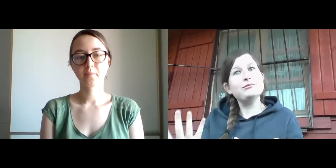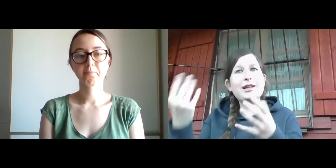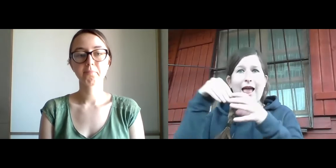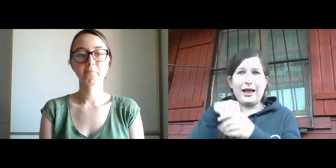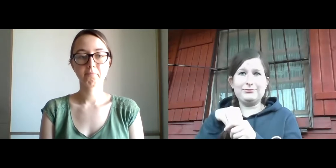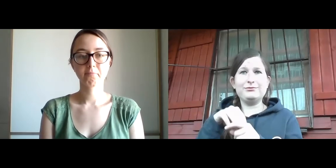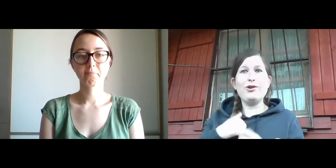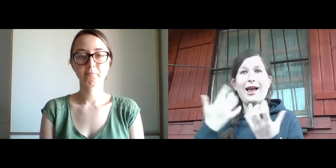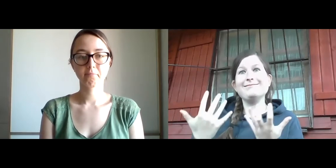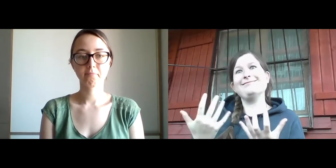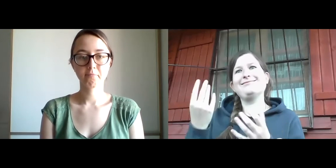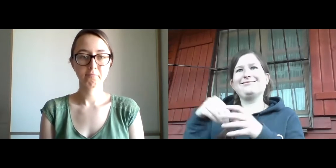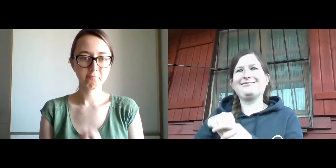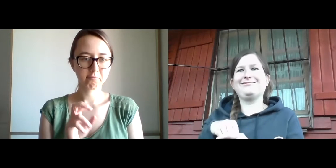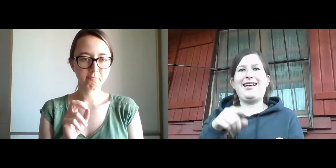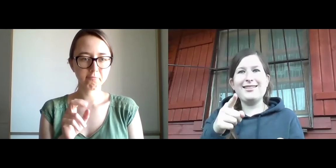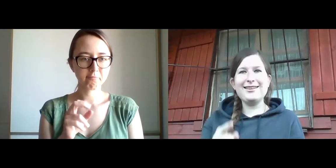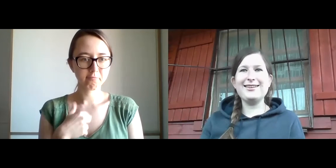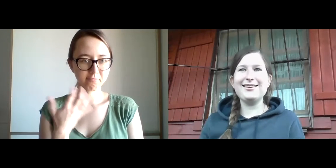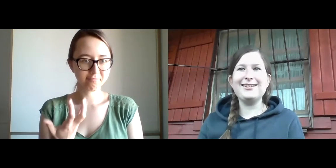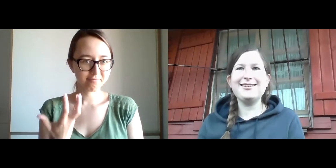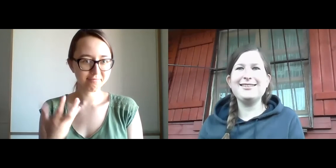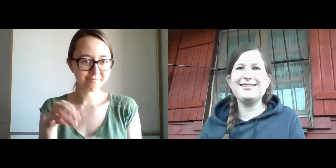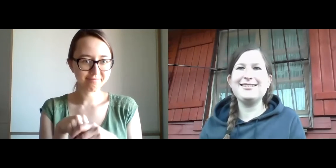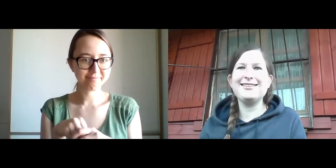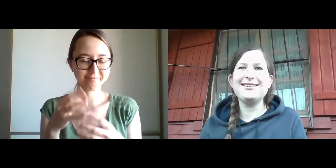Może masz ochotę wziąć udział? Bo ja bardzo chcę! Tak, tak, chcę.